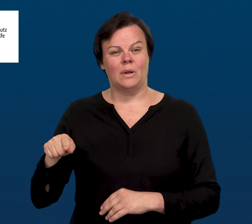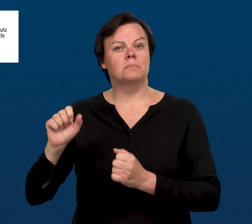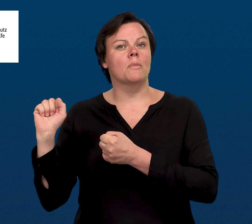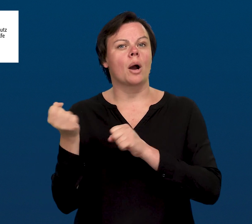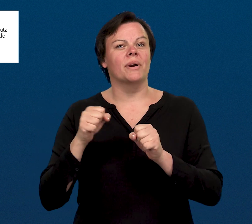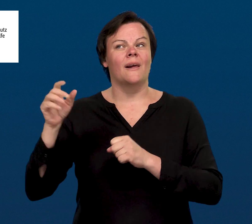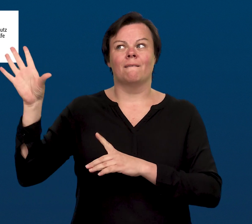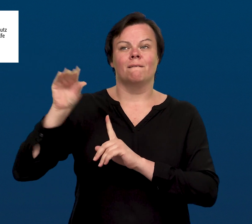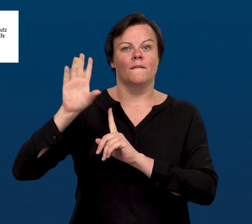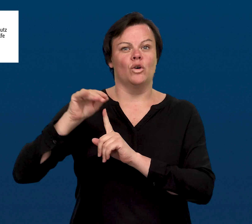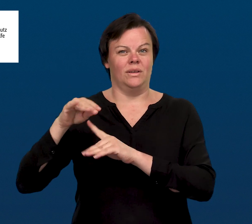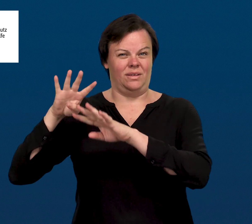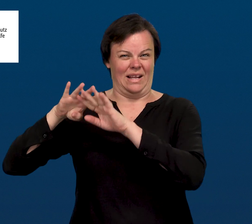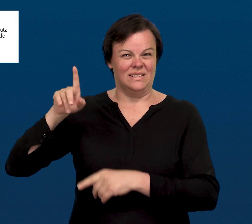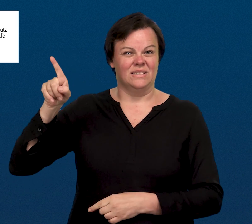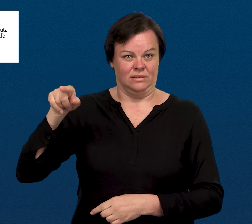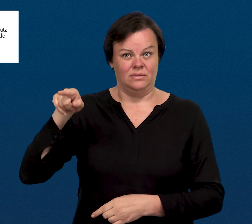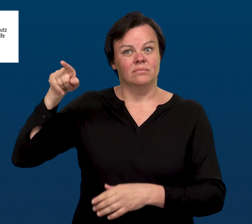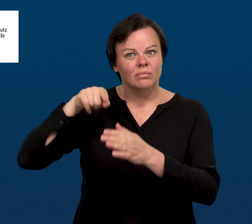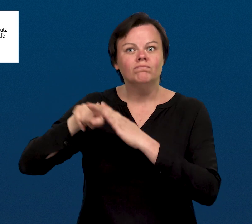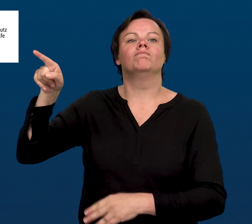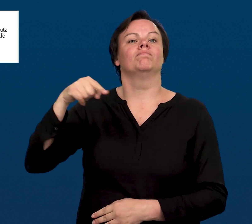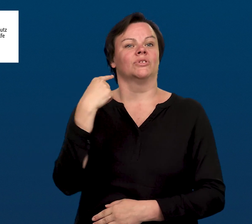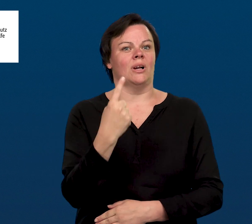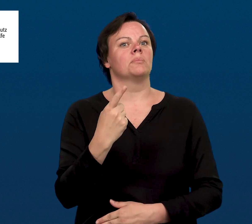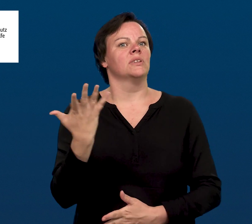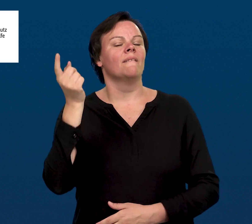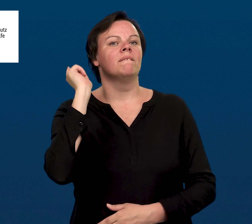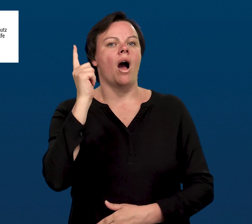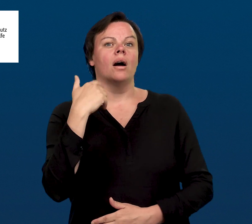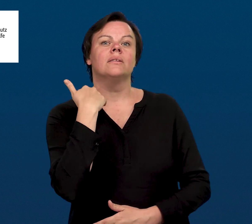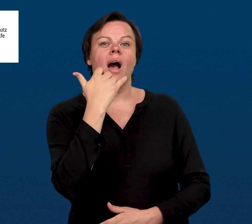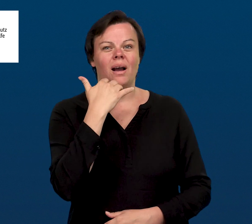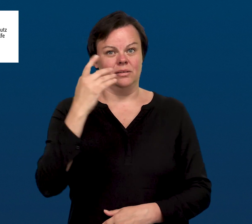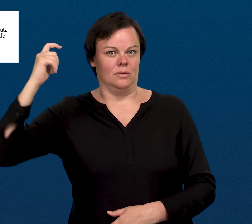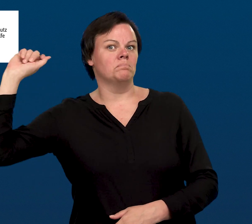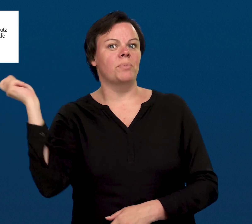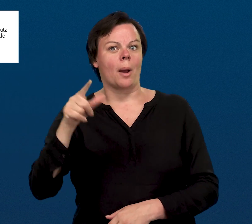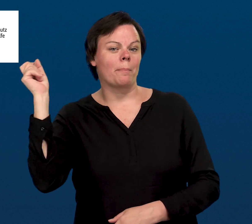Über das Mobilfunknetz gelangen damit Warnnachrichten